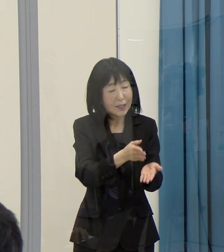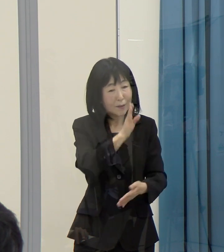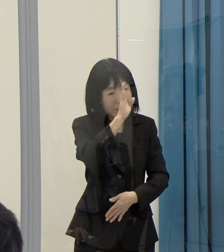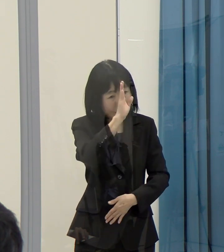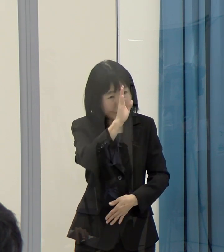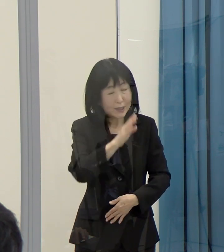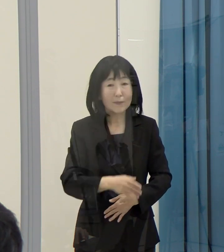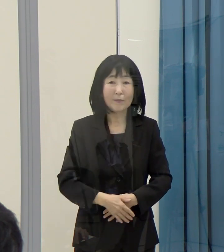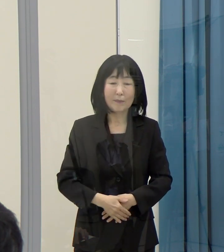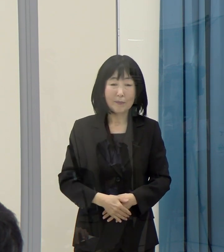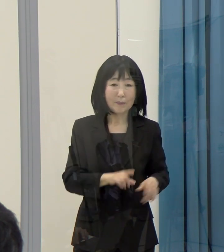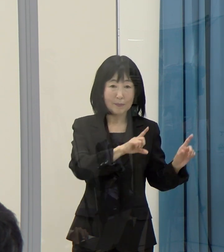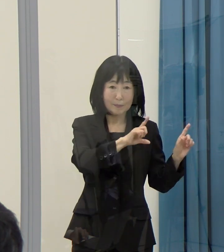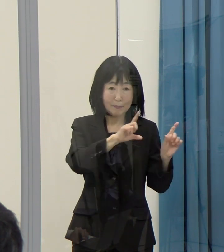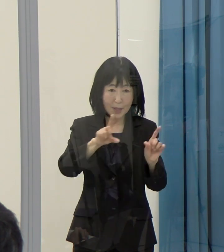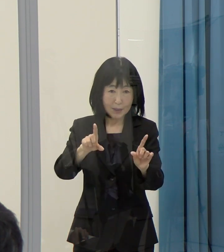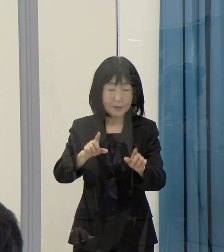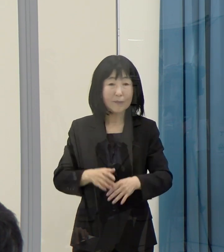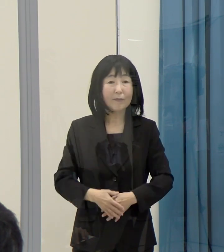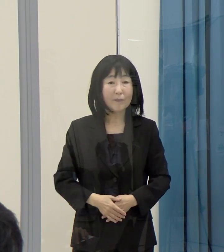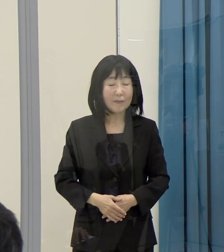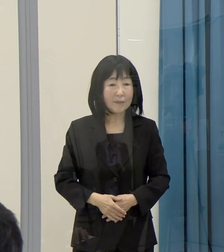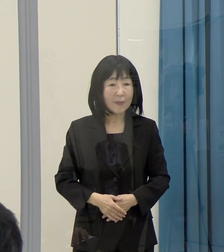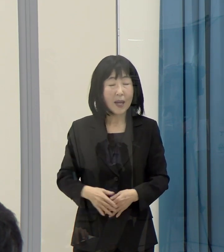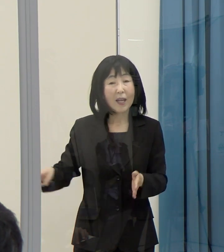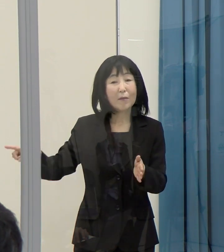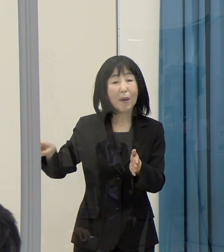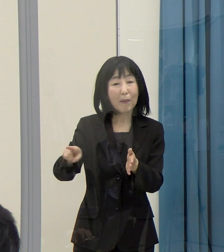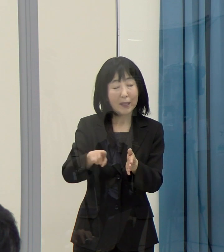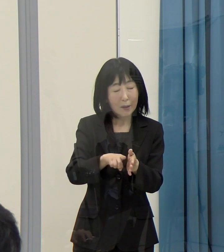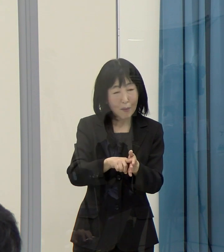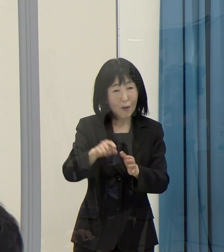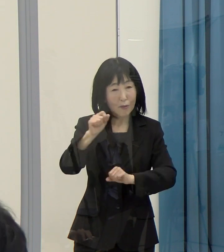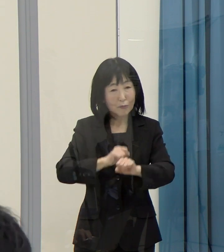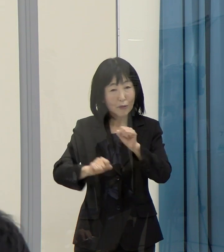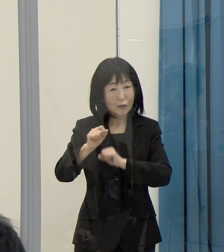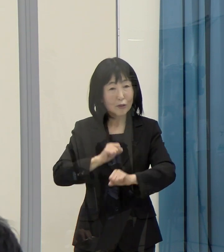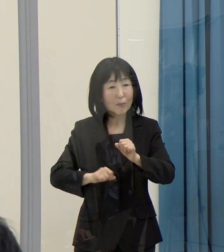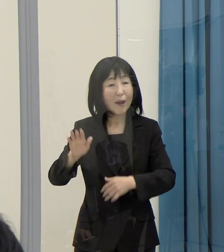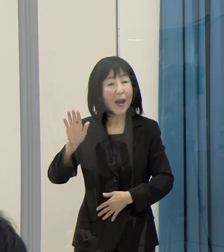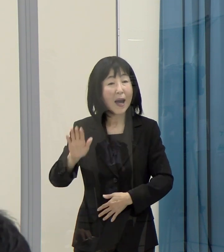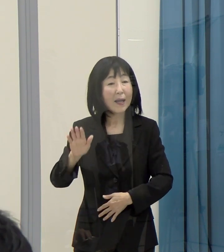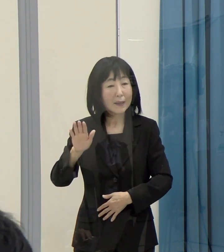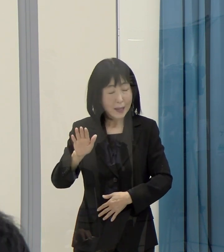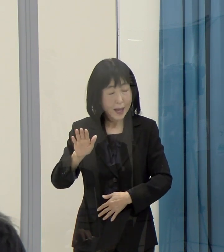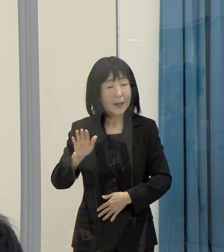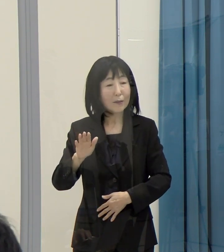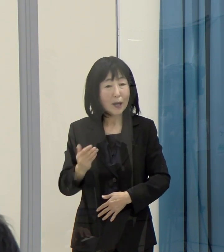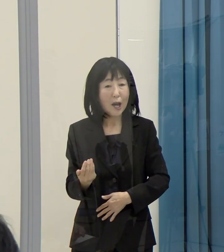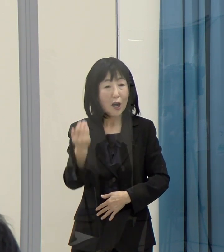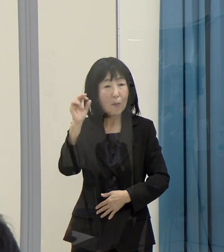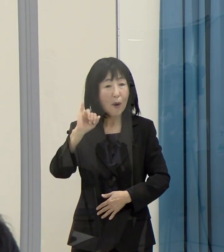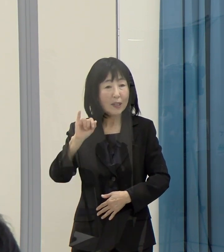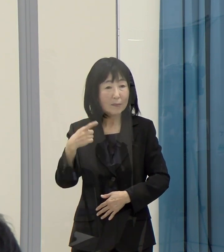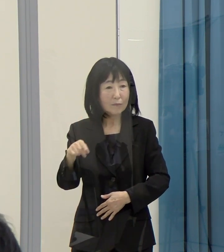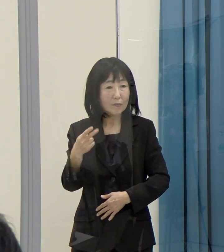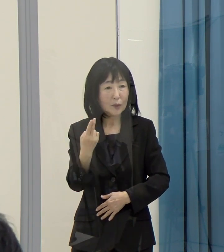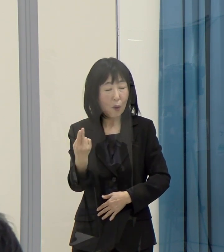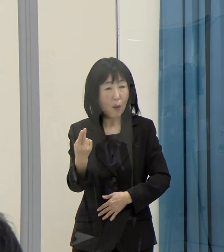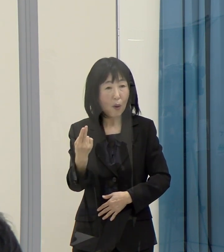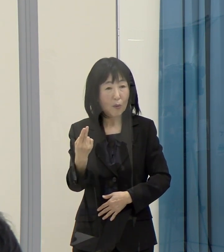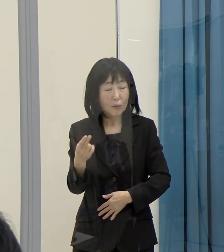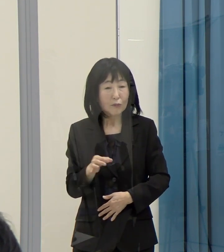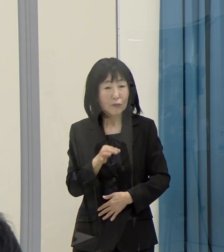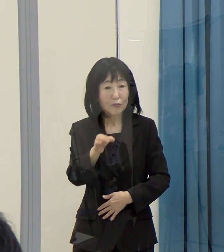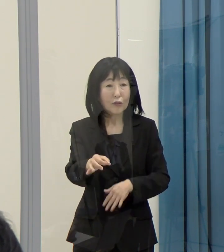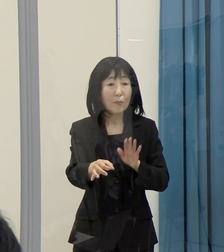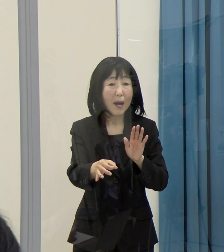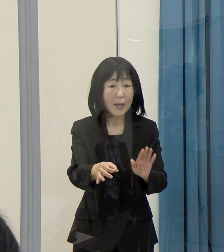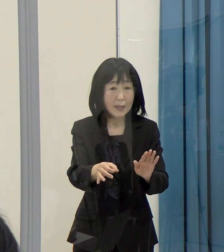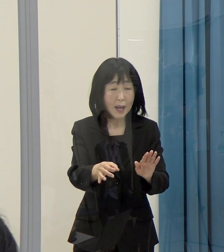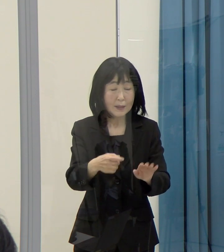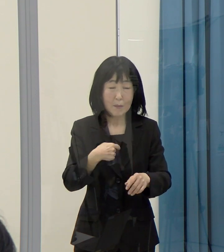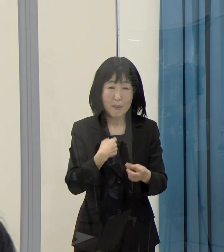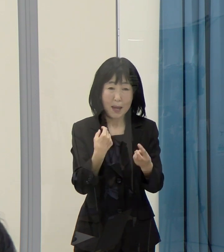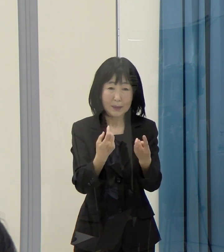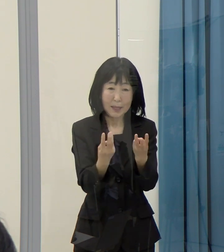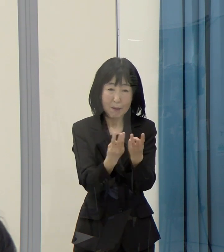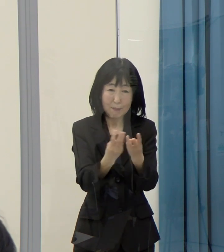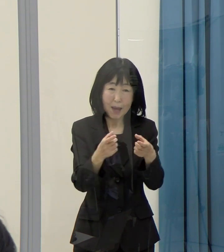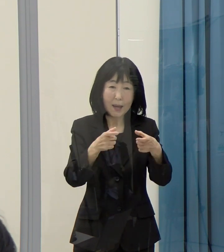（知事）今までも、政府は色々な広報やマイナポイントなどの取り組みを行って、マイナンバーカードの普及を進めてきたわけですが、